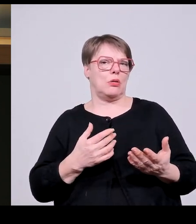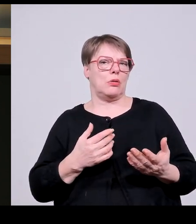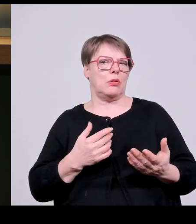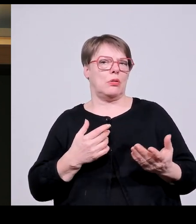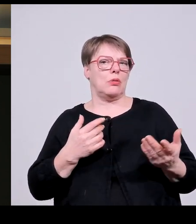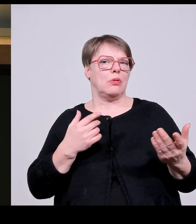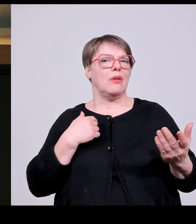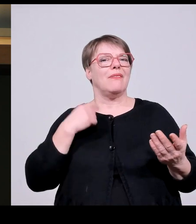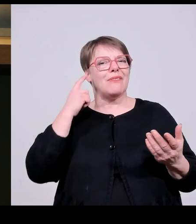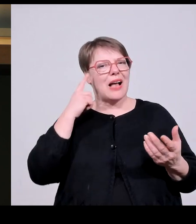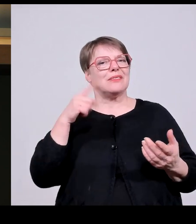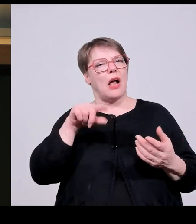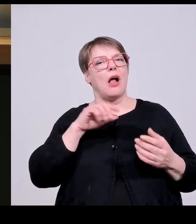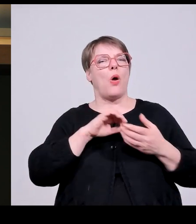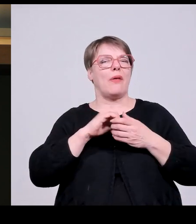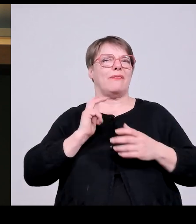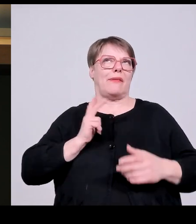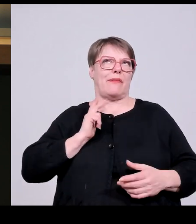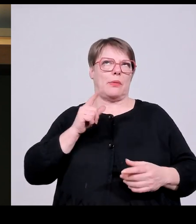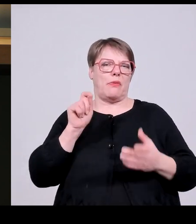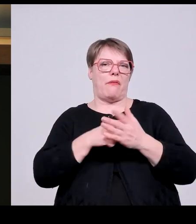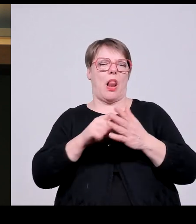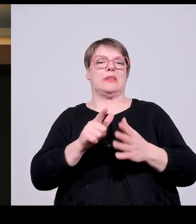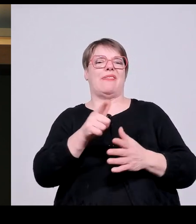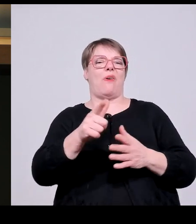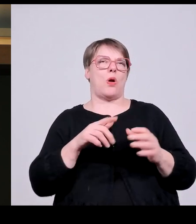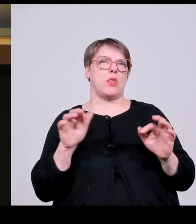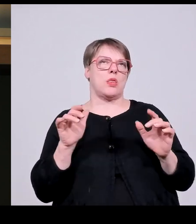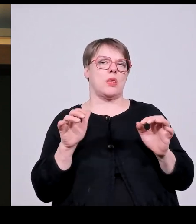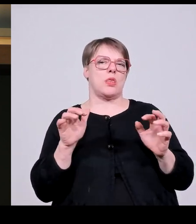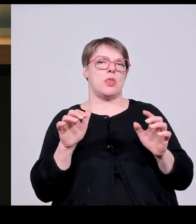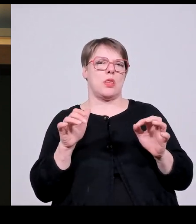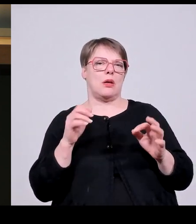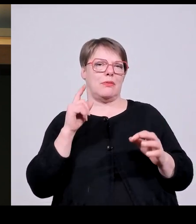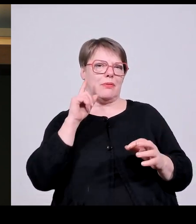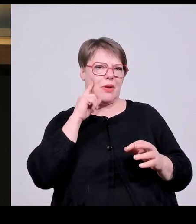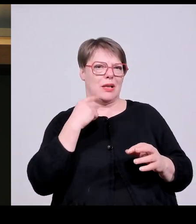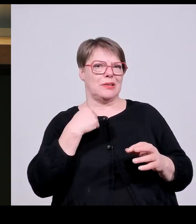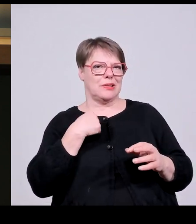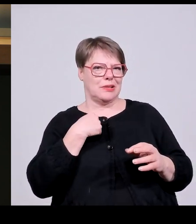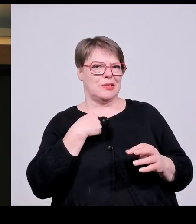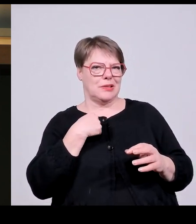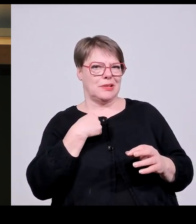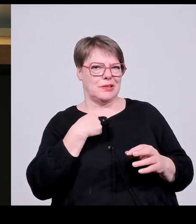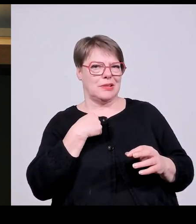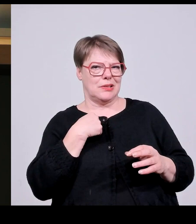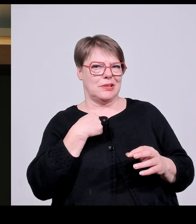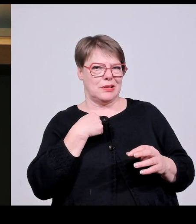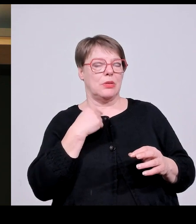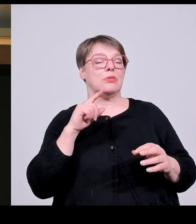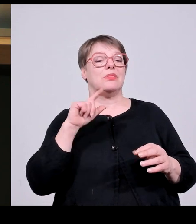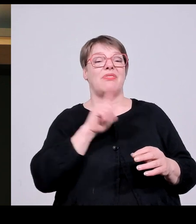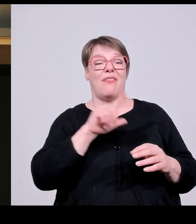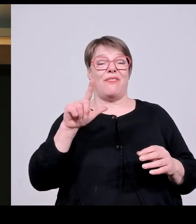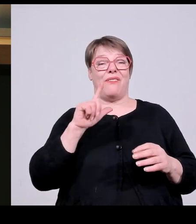dringend nötig in der Erwachsenen statt dass das Klein Klein Bullerbü und wie es sonst wie heißt das Hochnehmen von Lasten